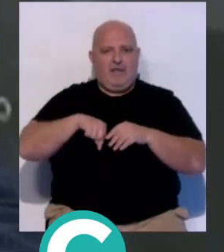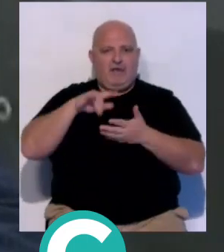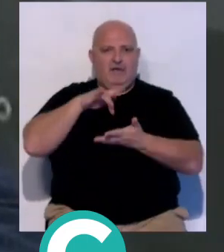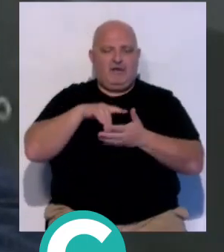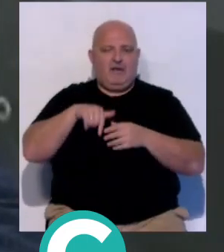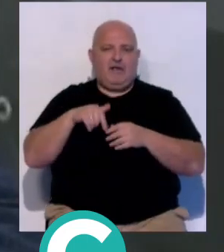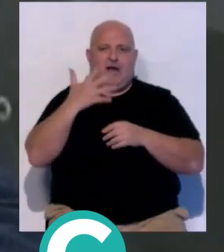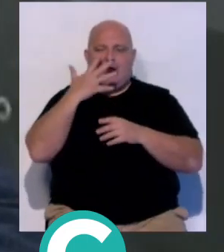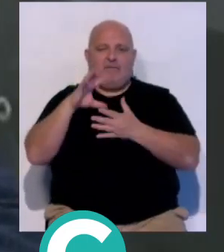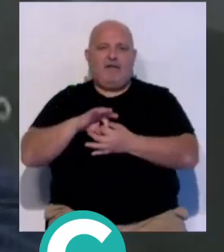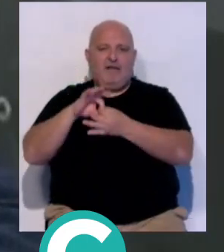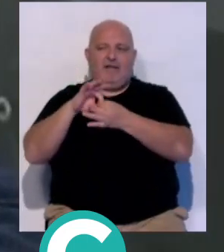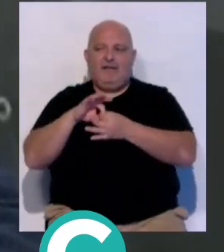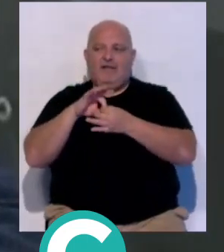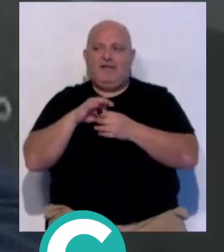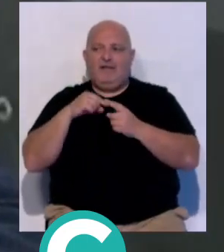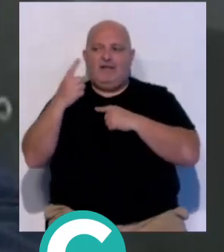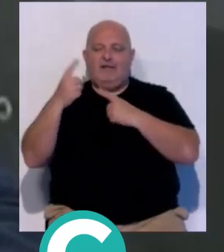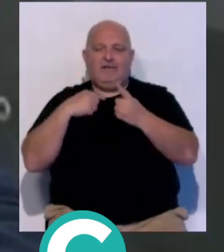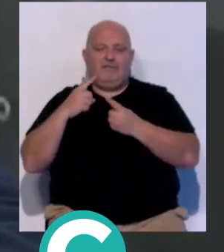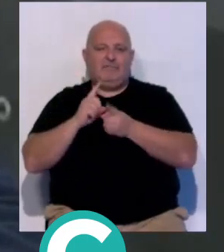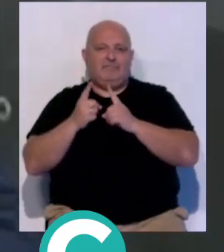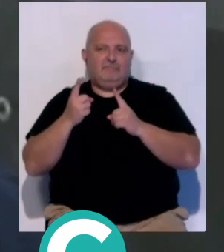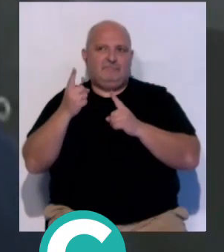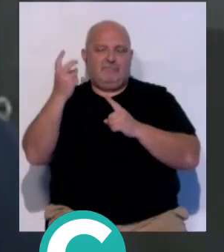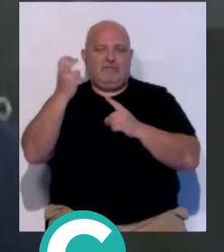que andaba de Cádiz y lo habíamos disfrazado de todo como una grande ese con dos metros